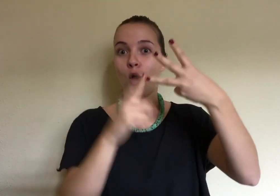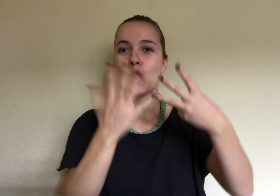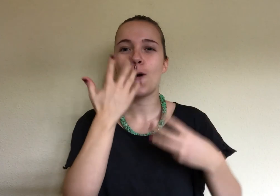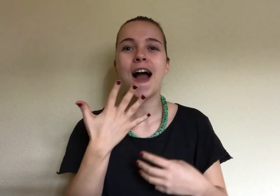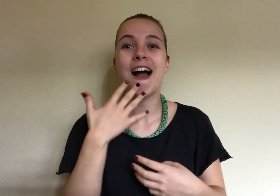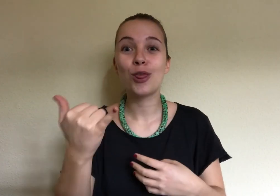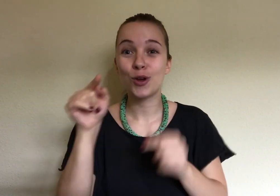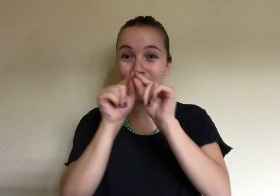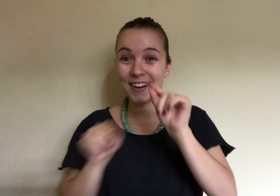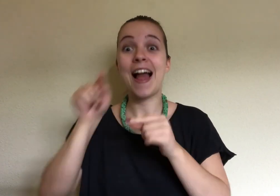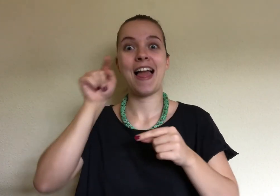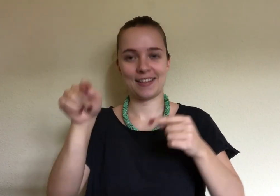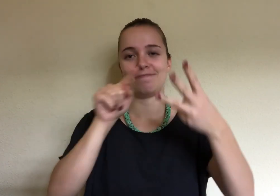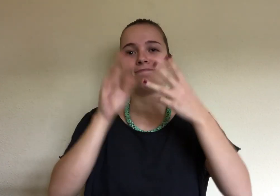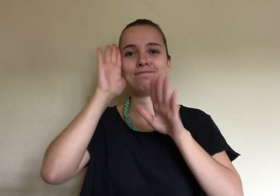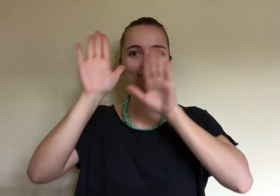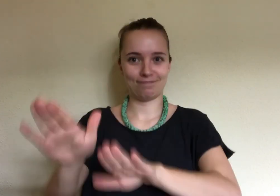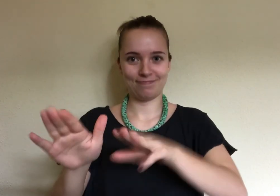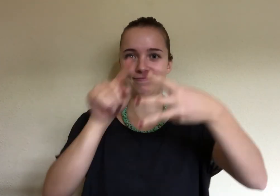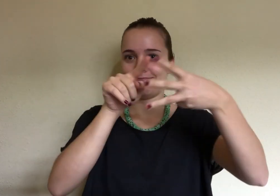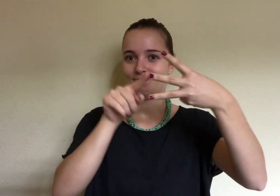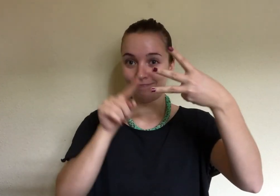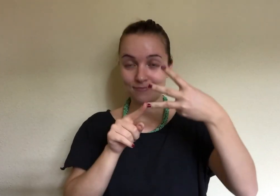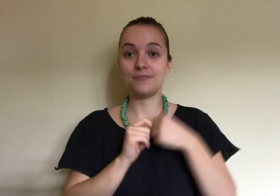y la tercera zona, azul, es donde será el alojamiento.